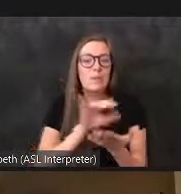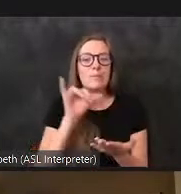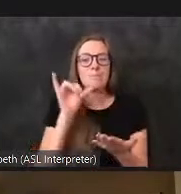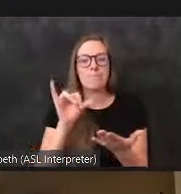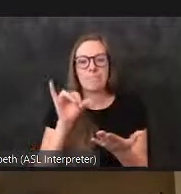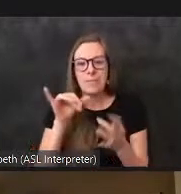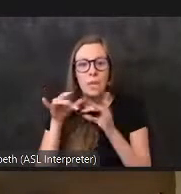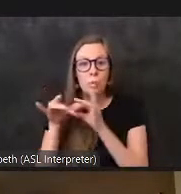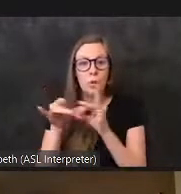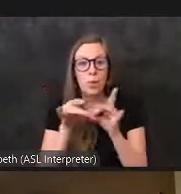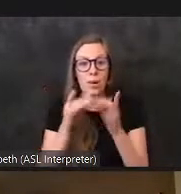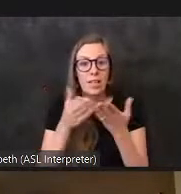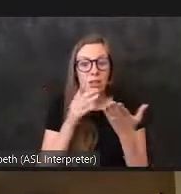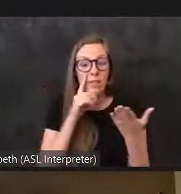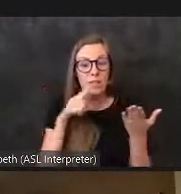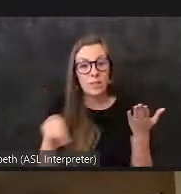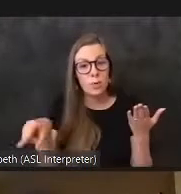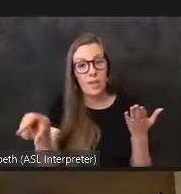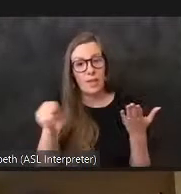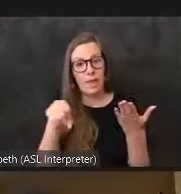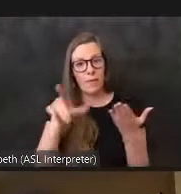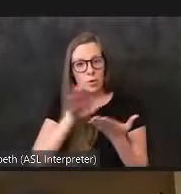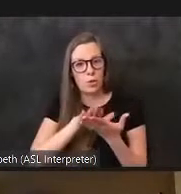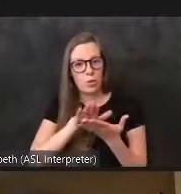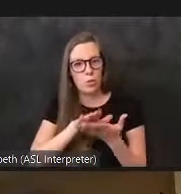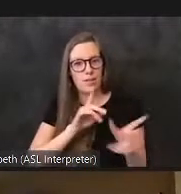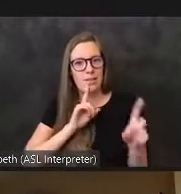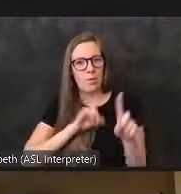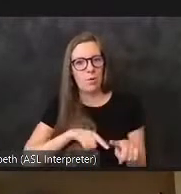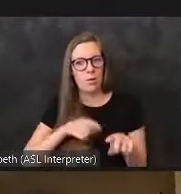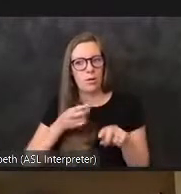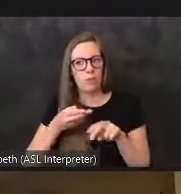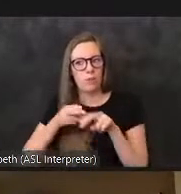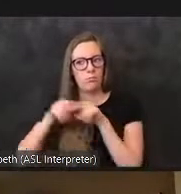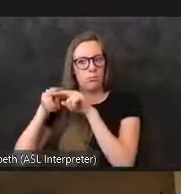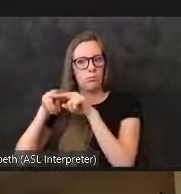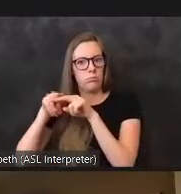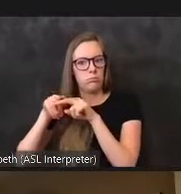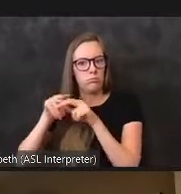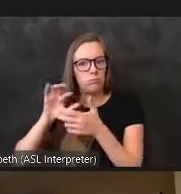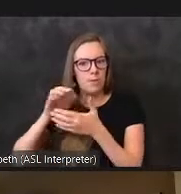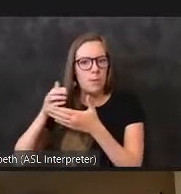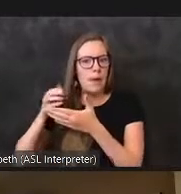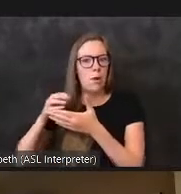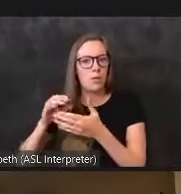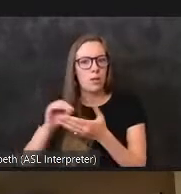coordinamos servicios con ellos y ellos reportan una toma de información.